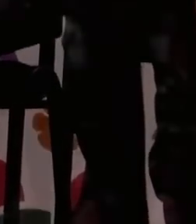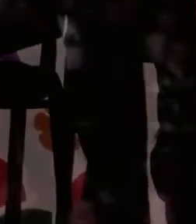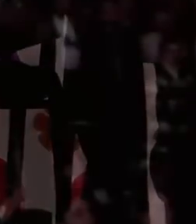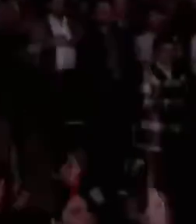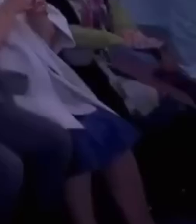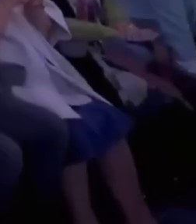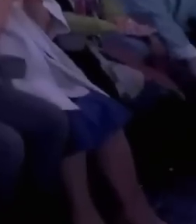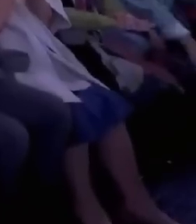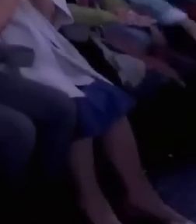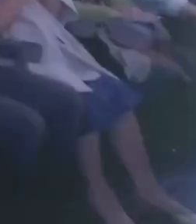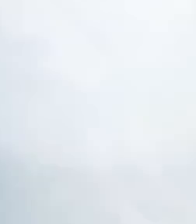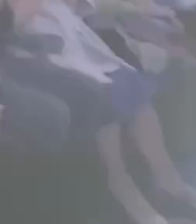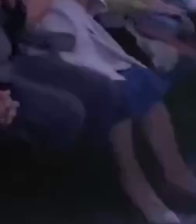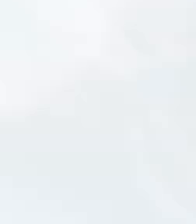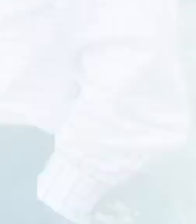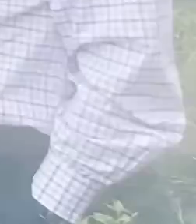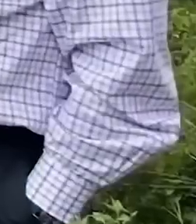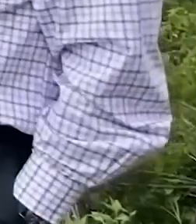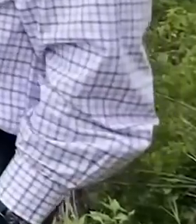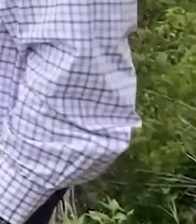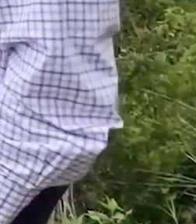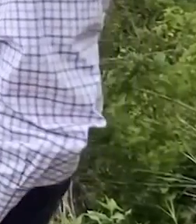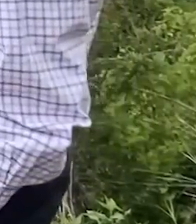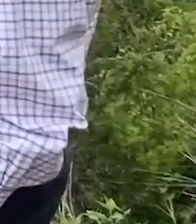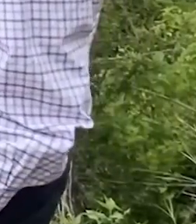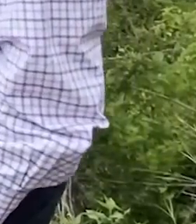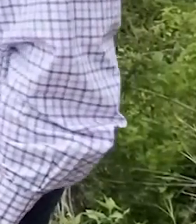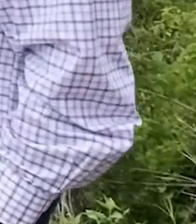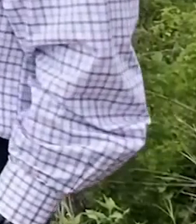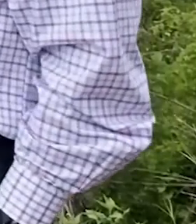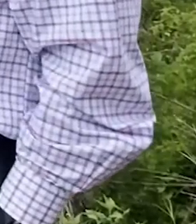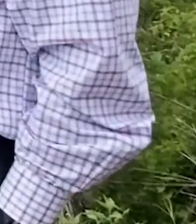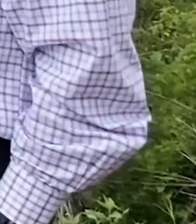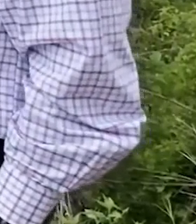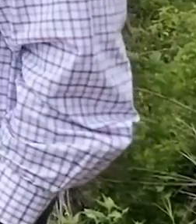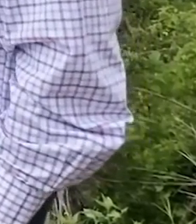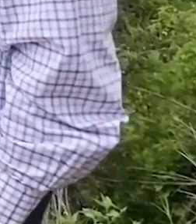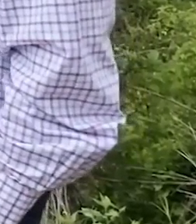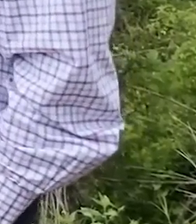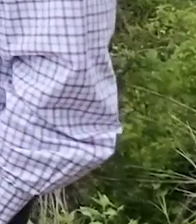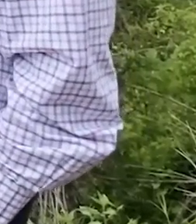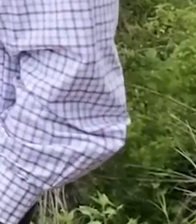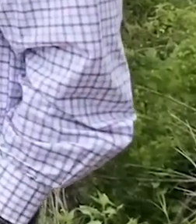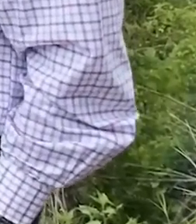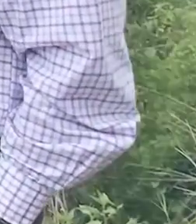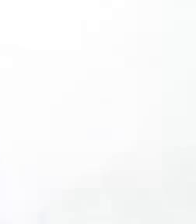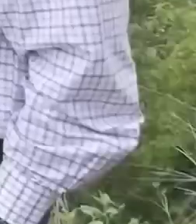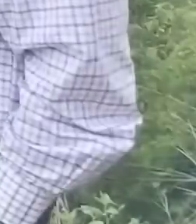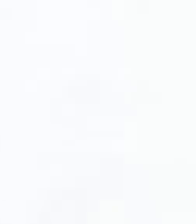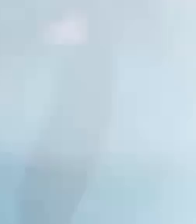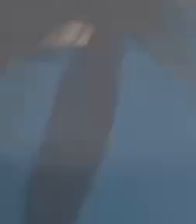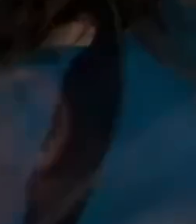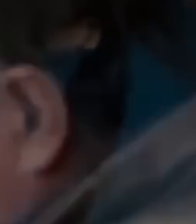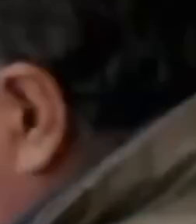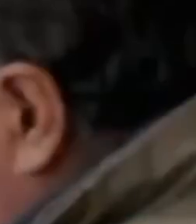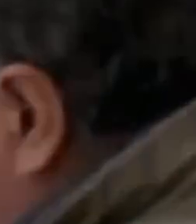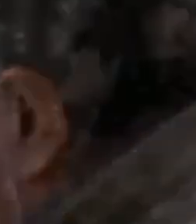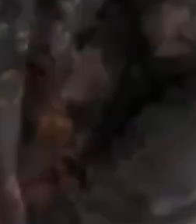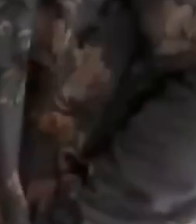sigue el ejemplo del expresidente Andrés Manuel López Obrador siendo un gobierno de territorio y